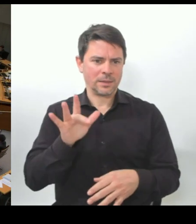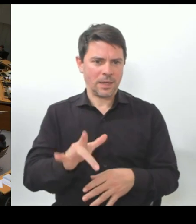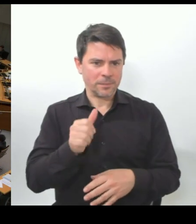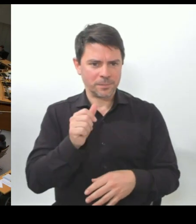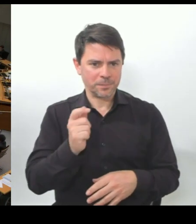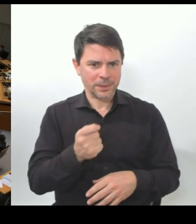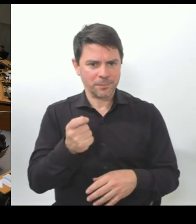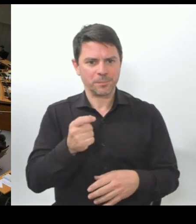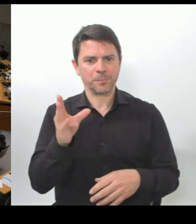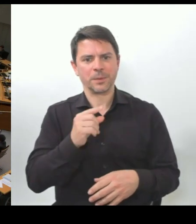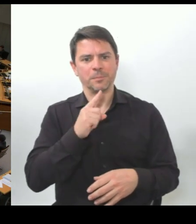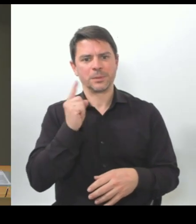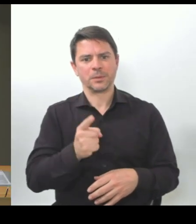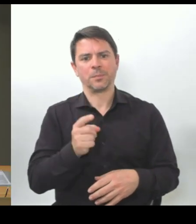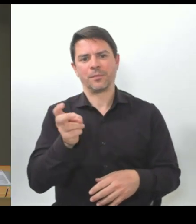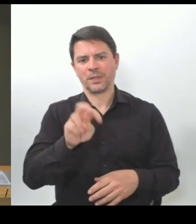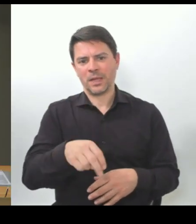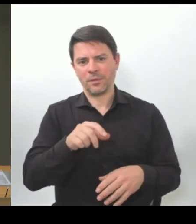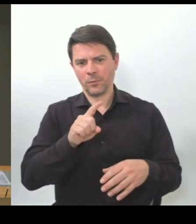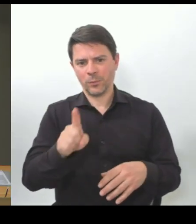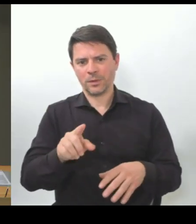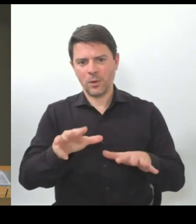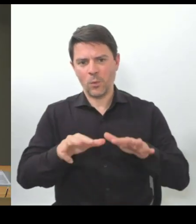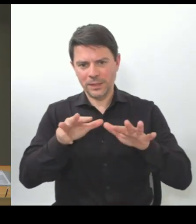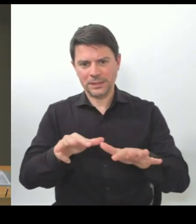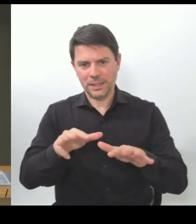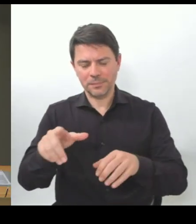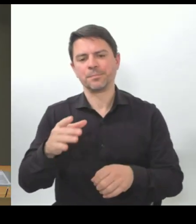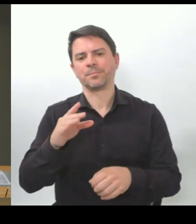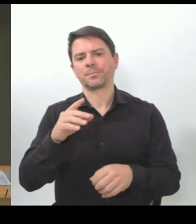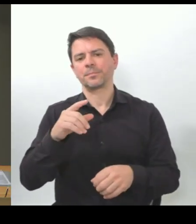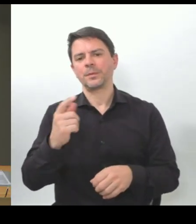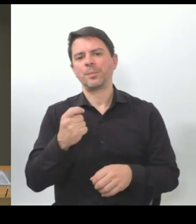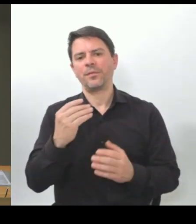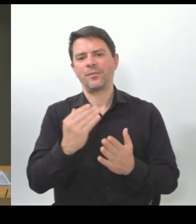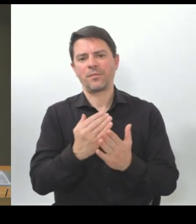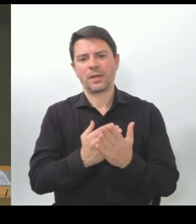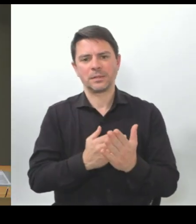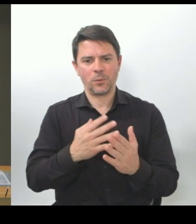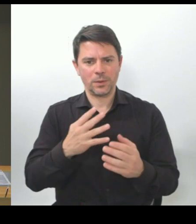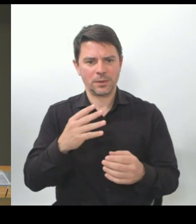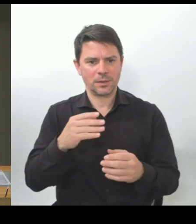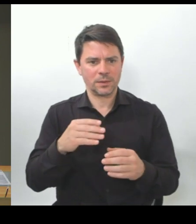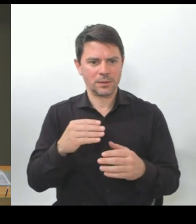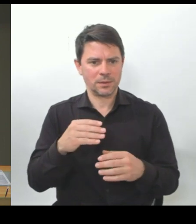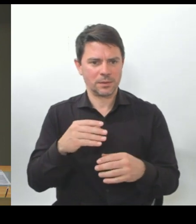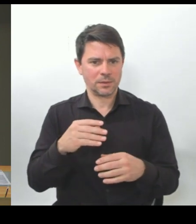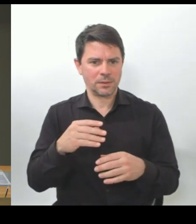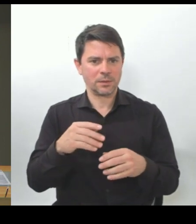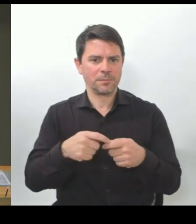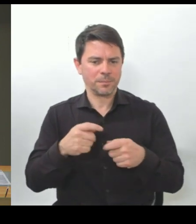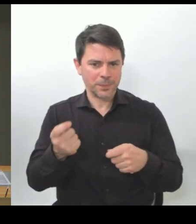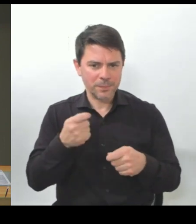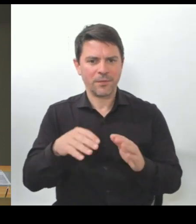und der AfD Fraktion. Damit ist der Antrag angenommen. Tagesordnungspunkt 26 steht auf der Konsensliste